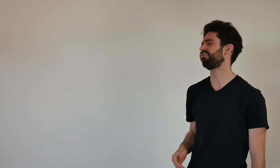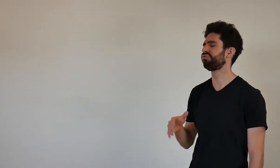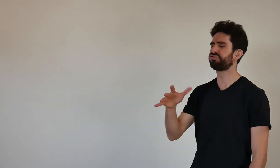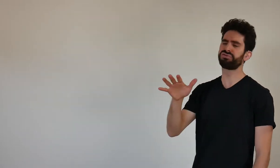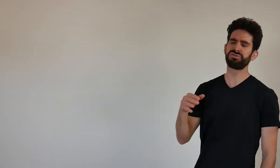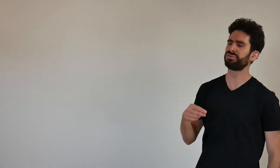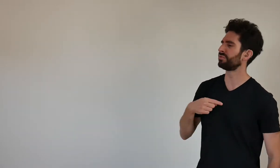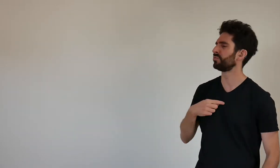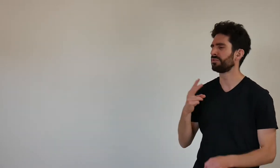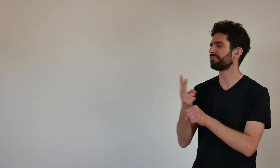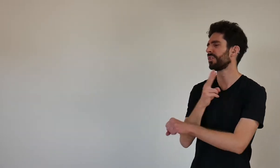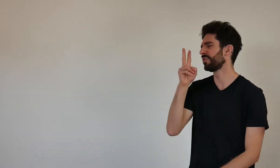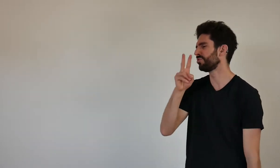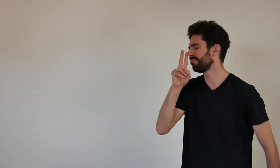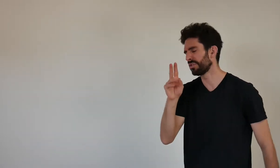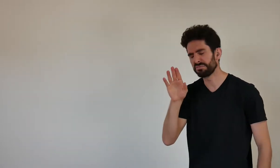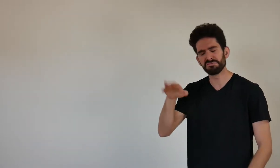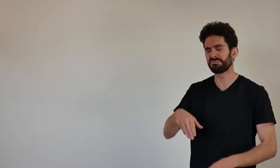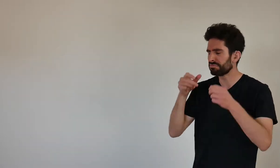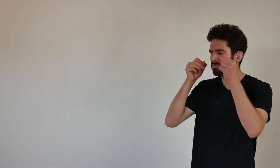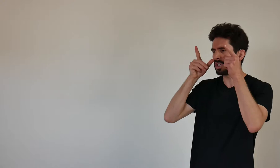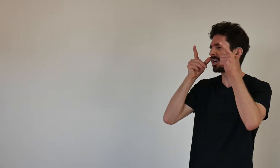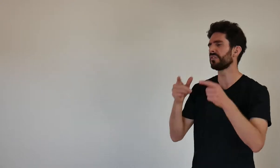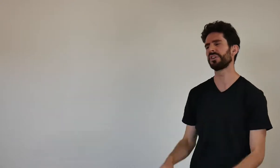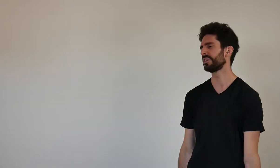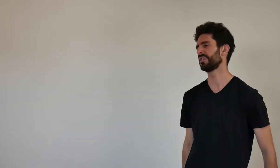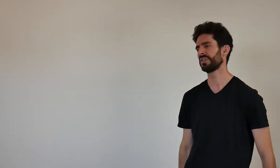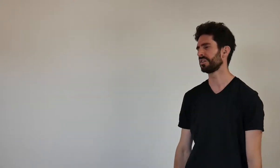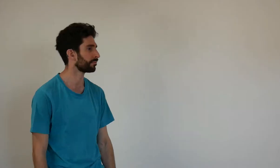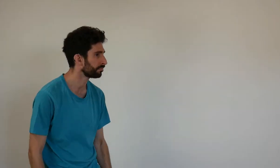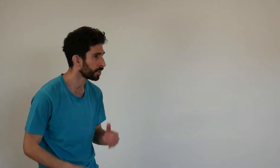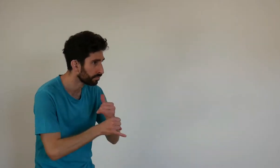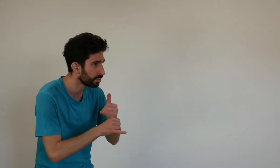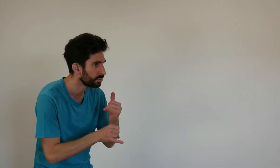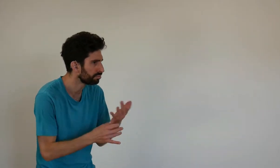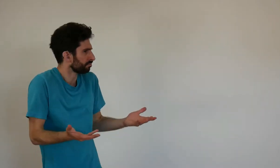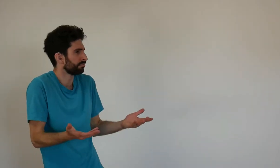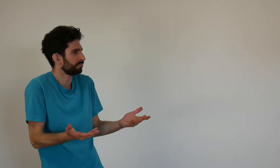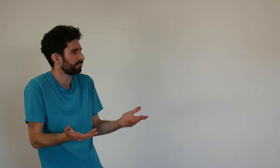Mouais bof. Je suis de mauvaise humeur et je suis mal réveillé. Ah bon ?